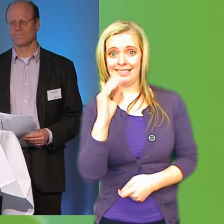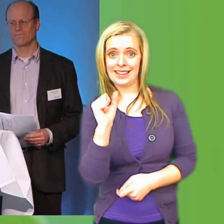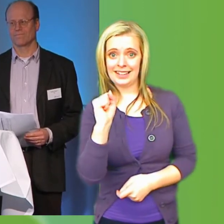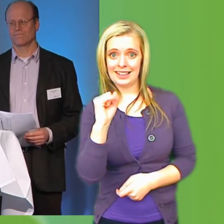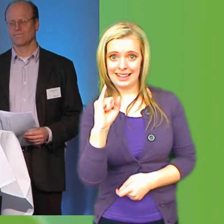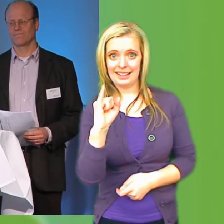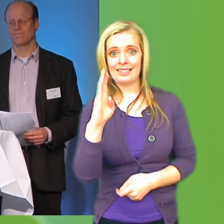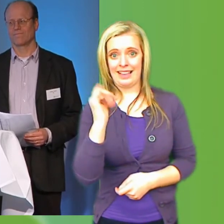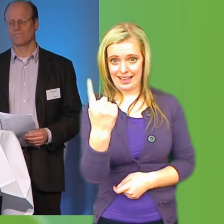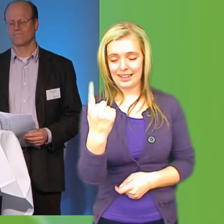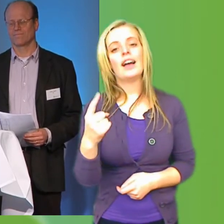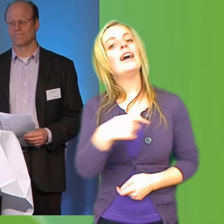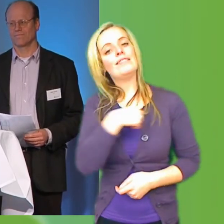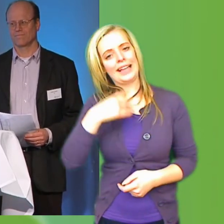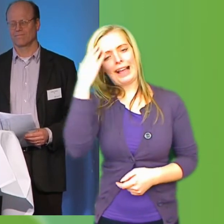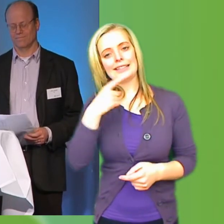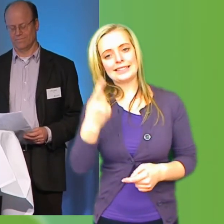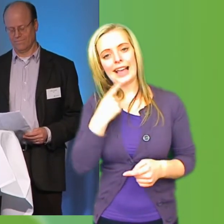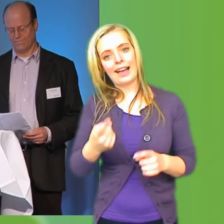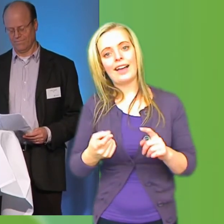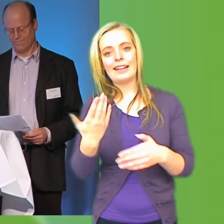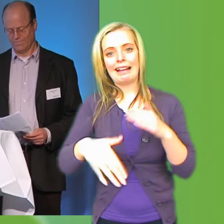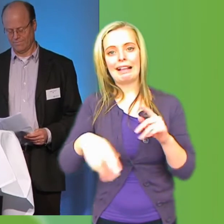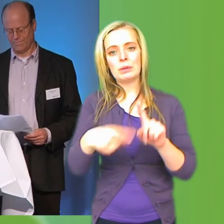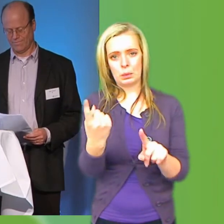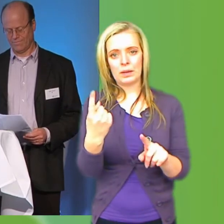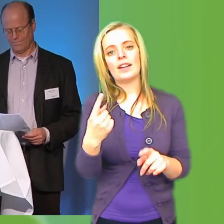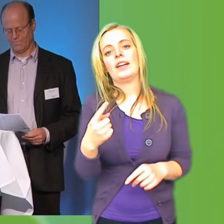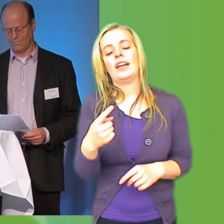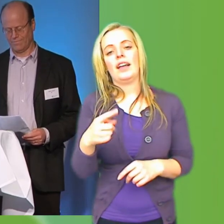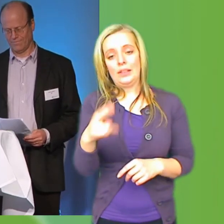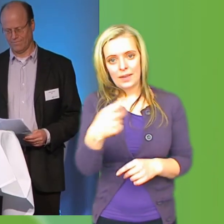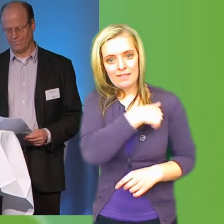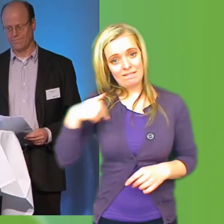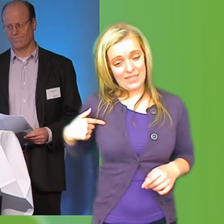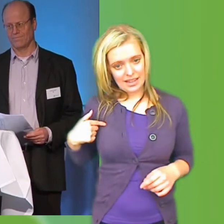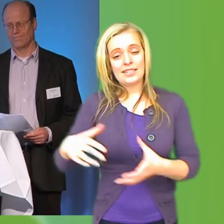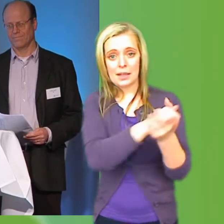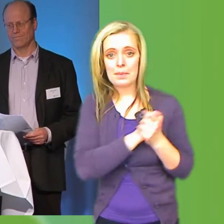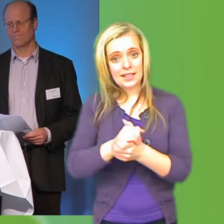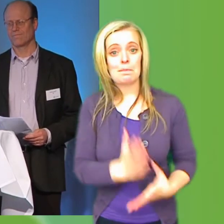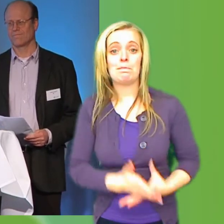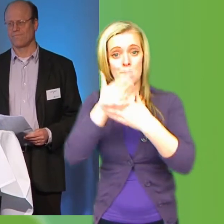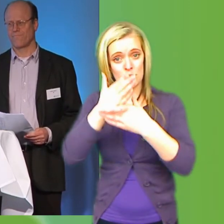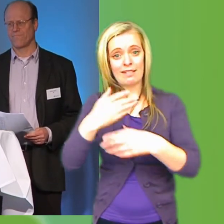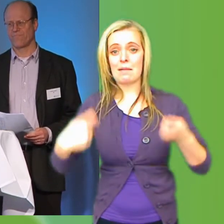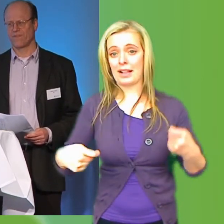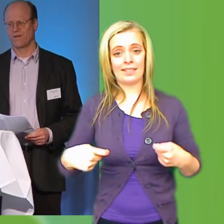som bygger kampanjen och ingen har en färdig treårsplan. Men alla kan bidra.